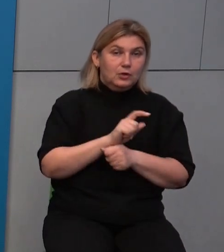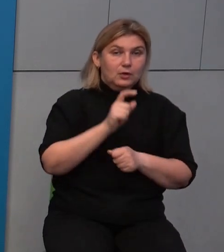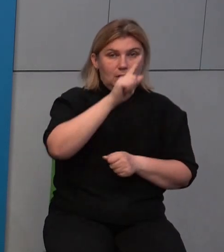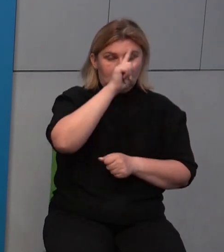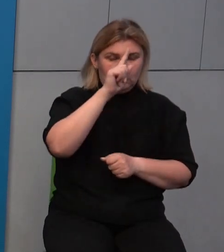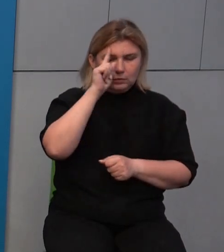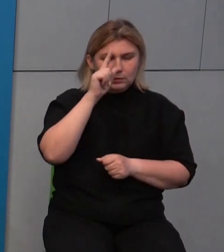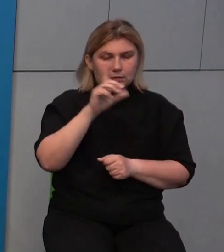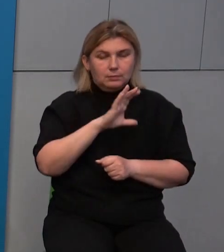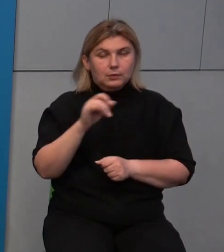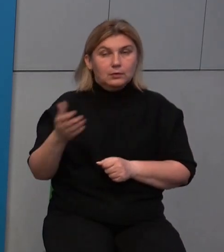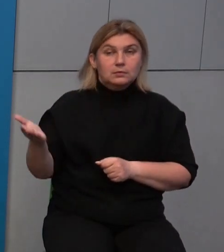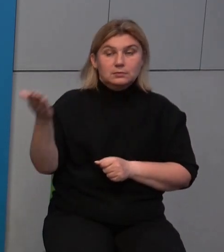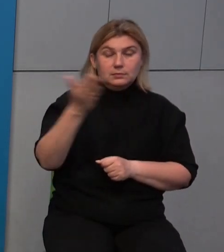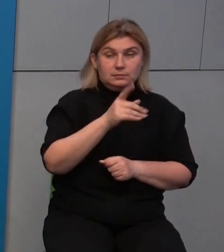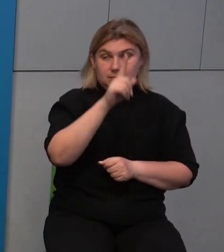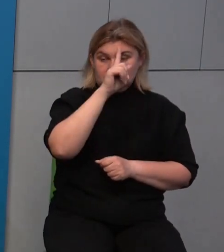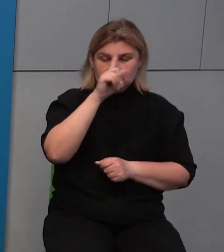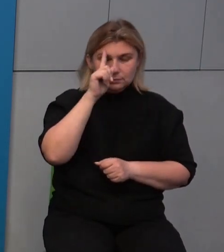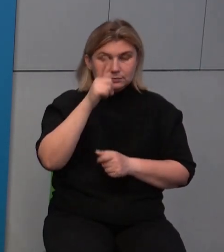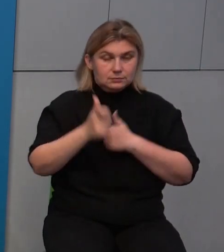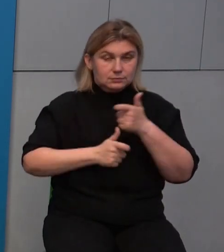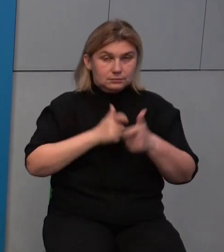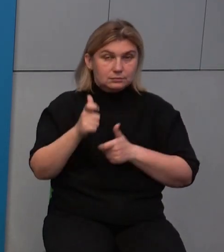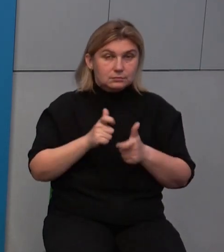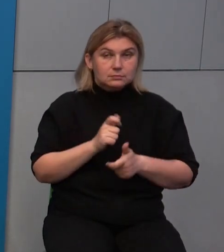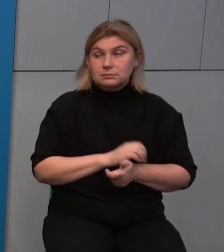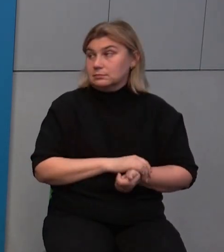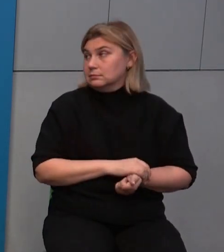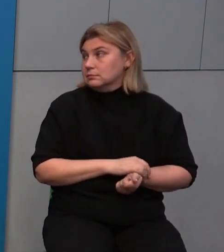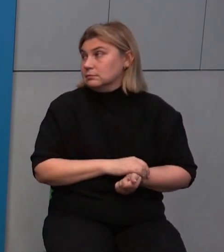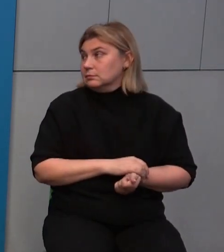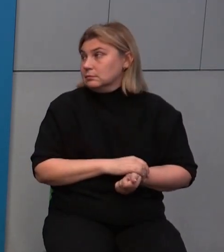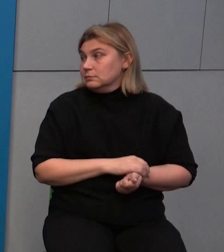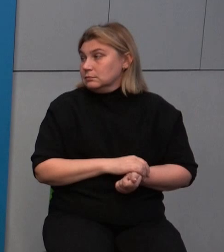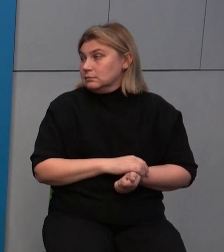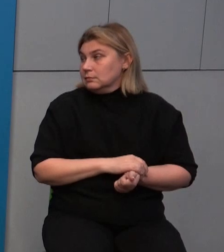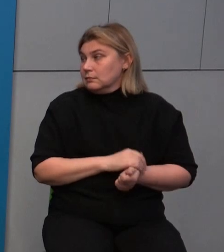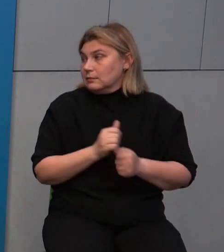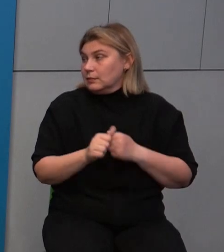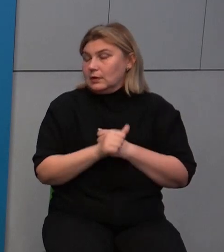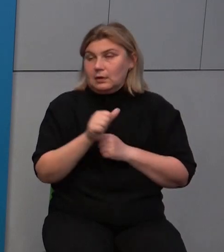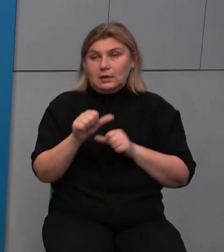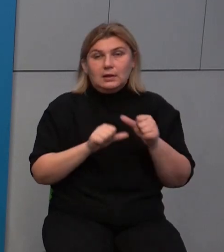Bo ci ludzie robili to dokumentując lata 40.